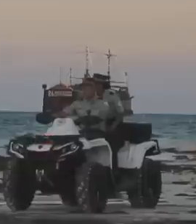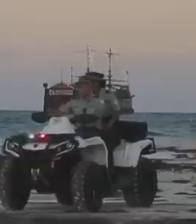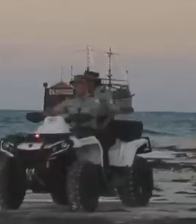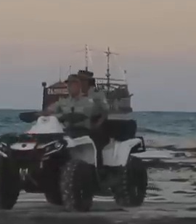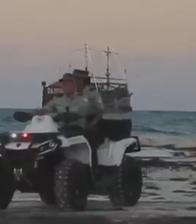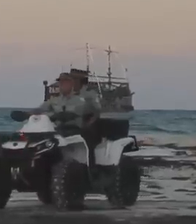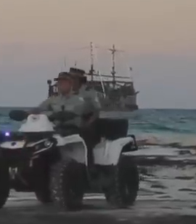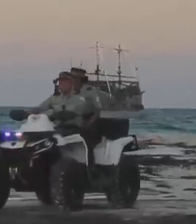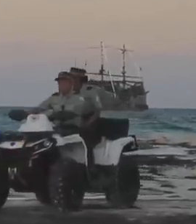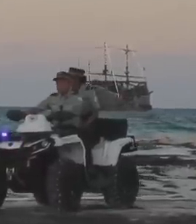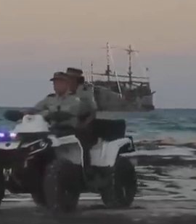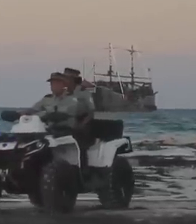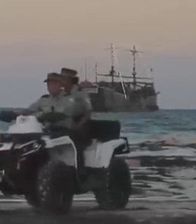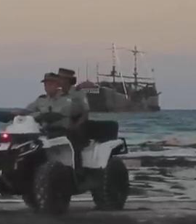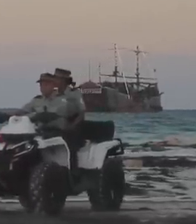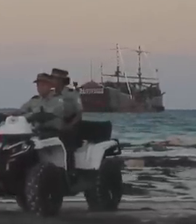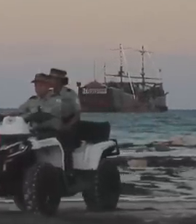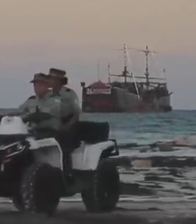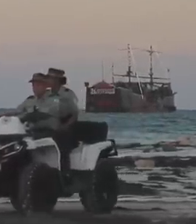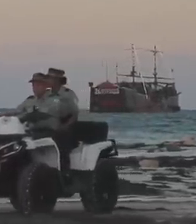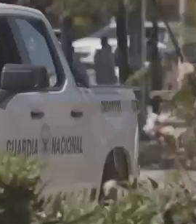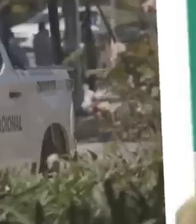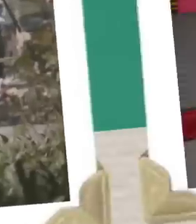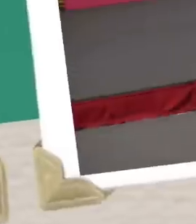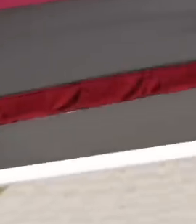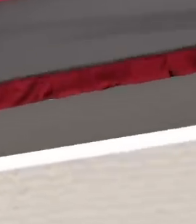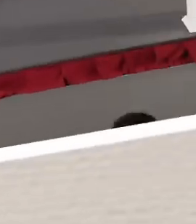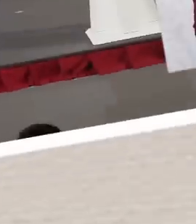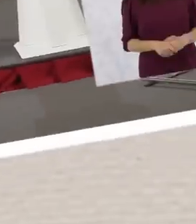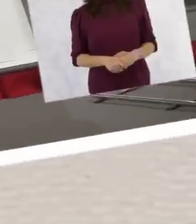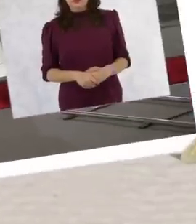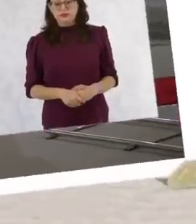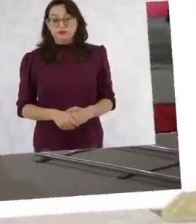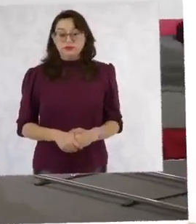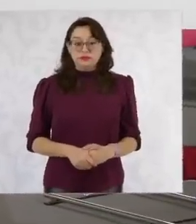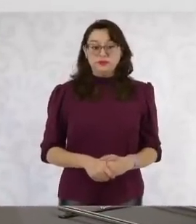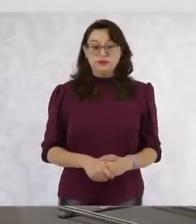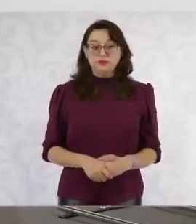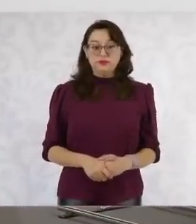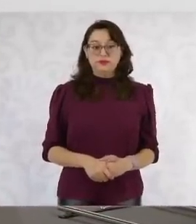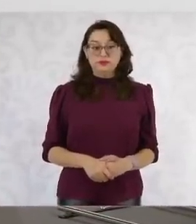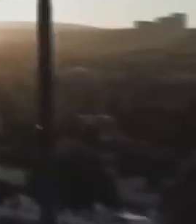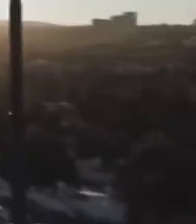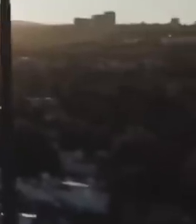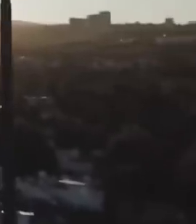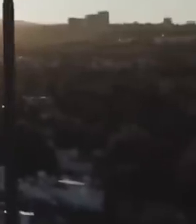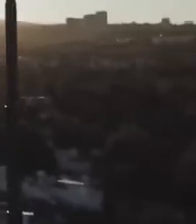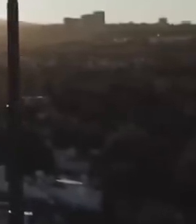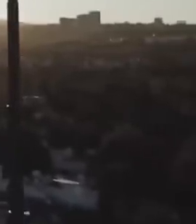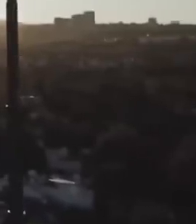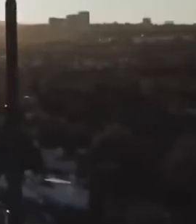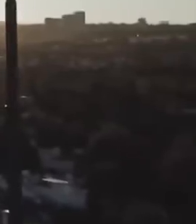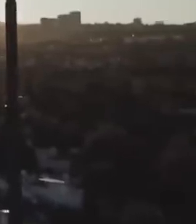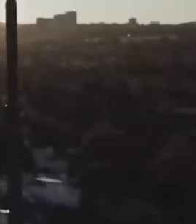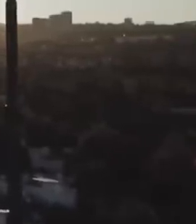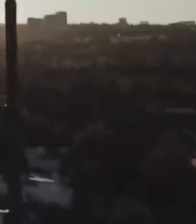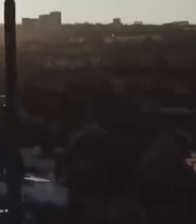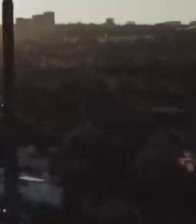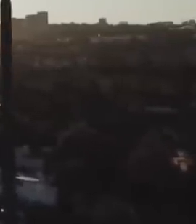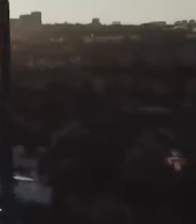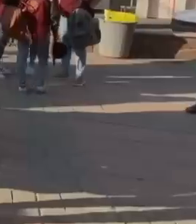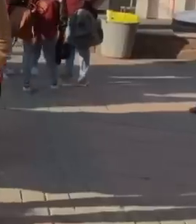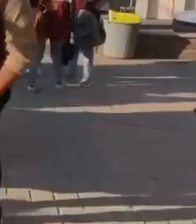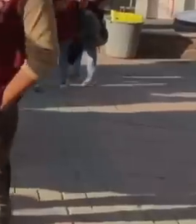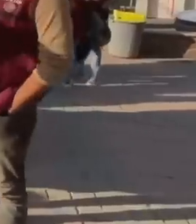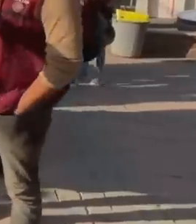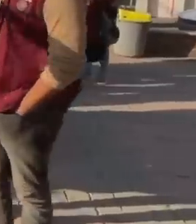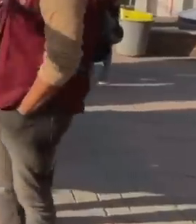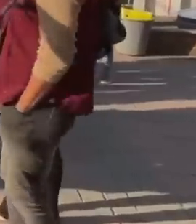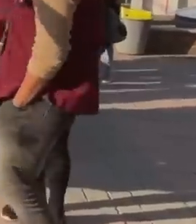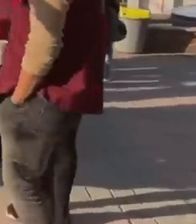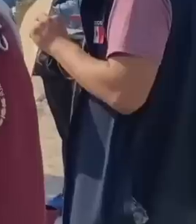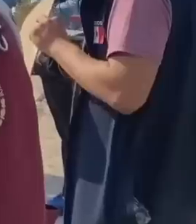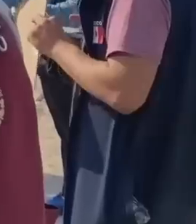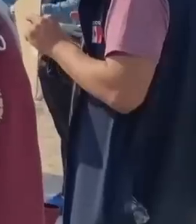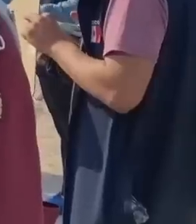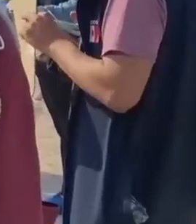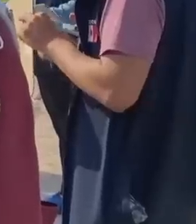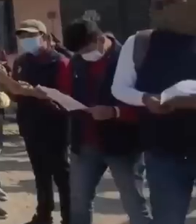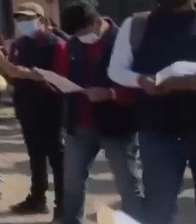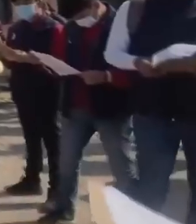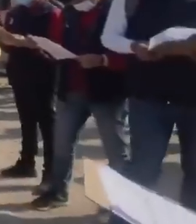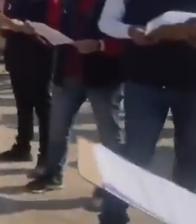país la estrategia Nacional de construcción de paz está llegando a cada Rincón del país